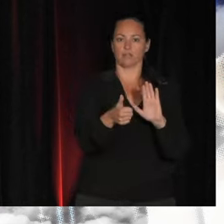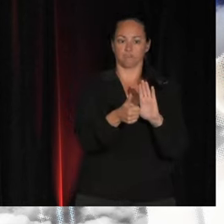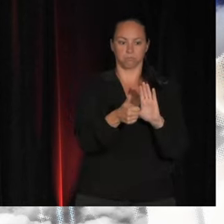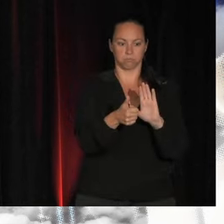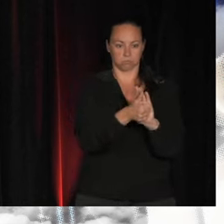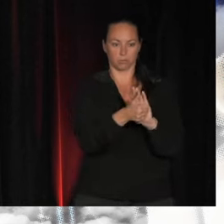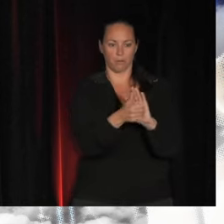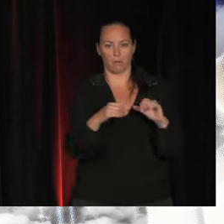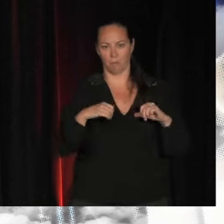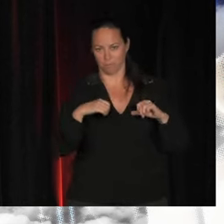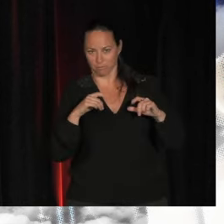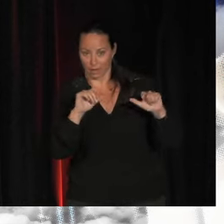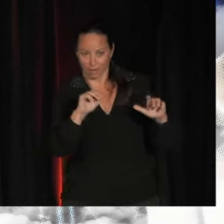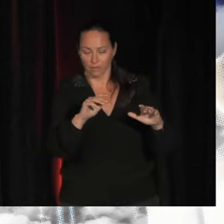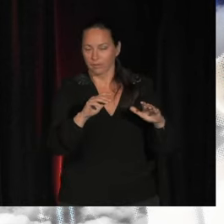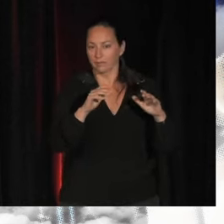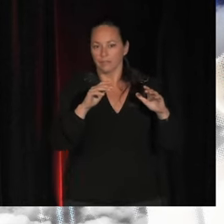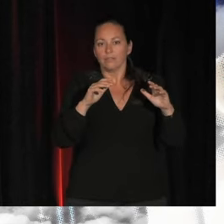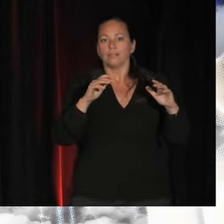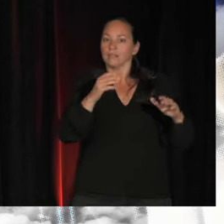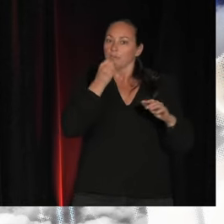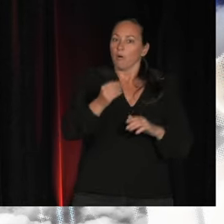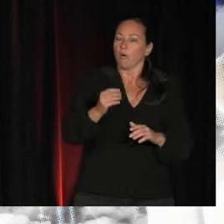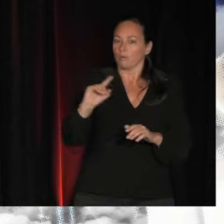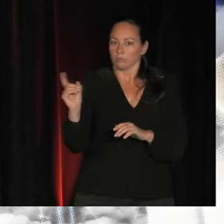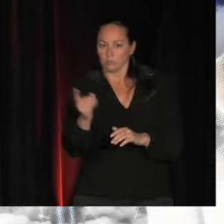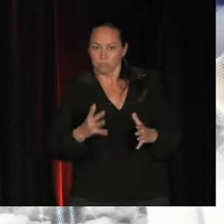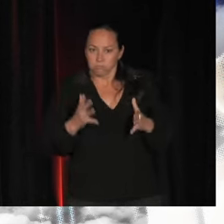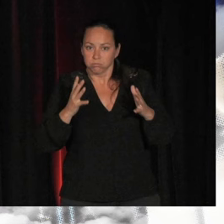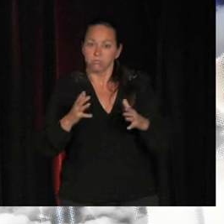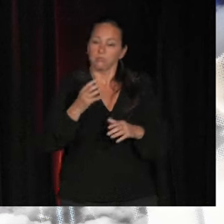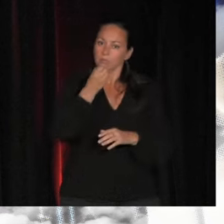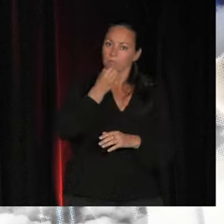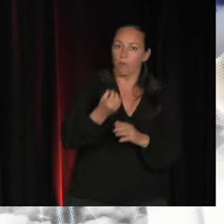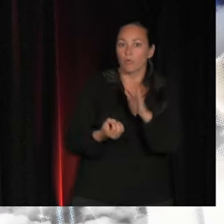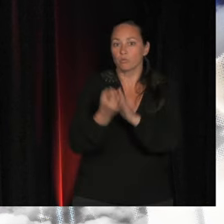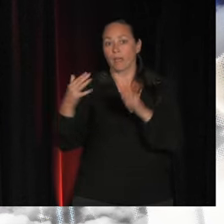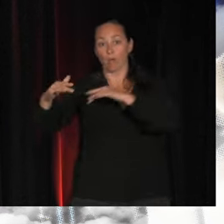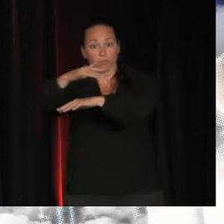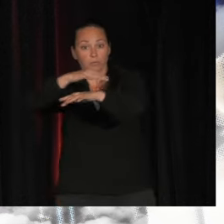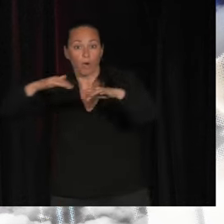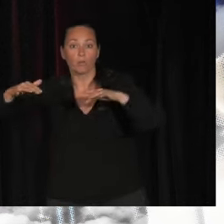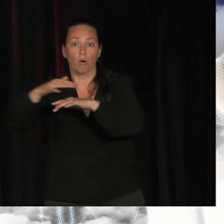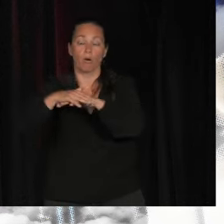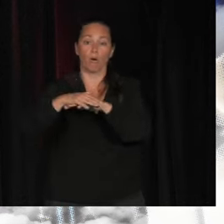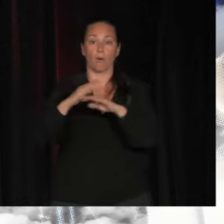gueule et qui a permis de convaincre autant de monde de se lancer dedans. Une nouvelle recette, nouvel univers Blizzard depuis 17 ans,